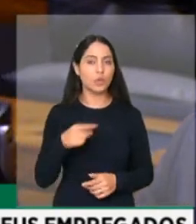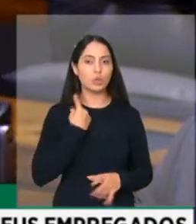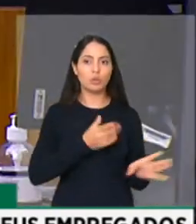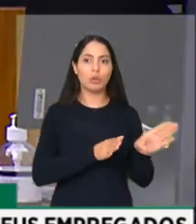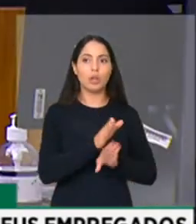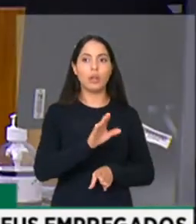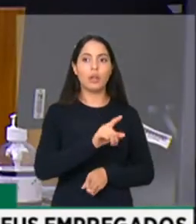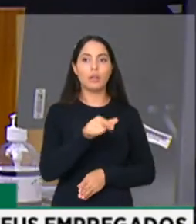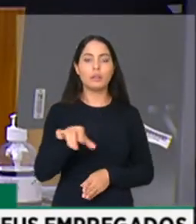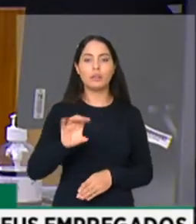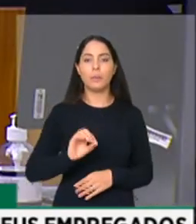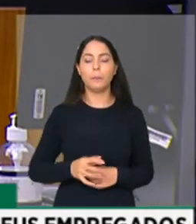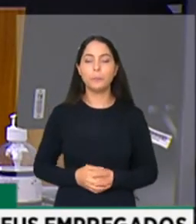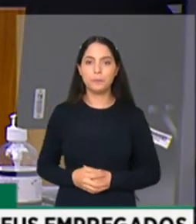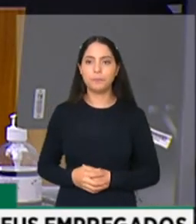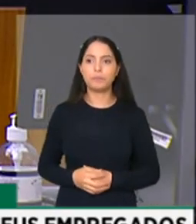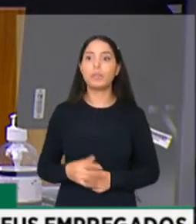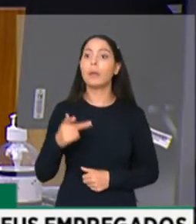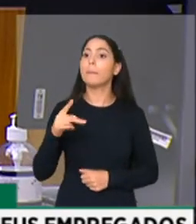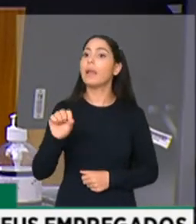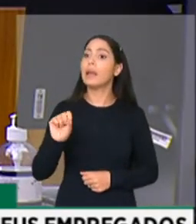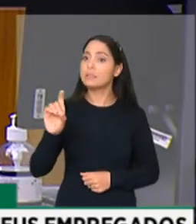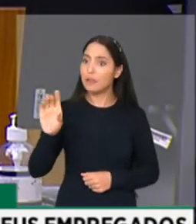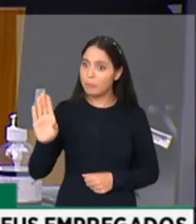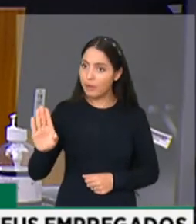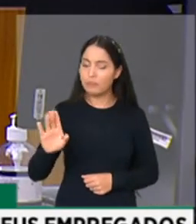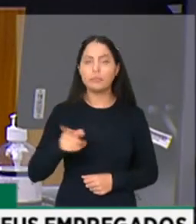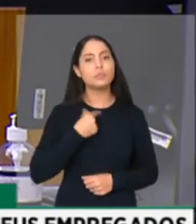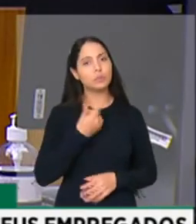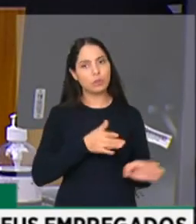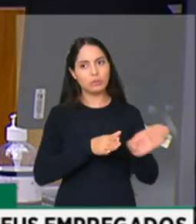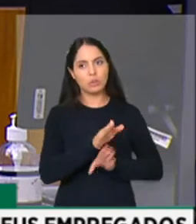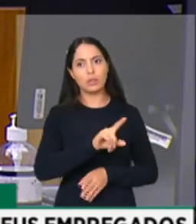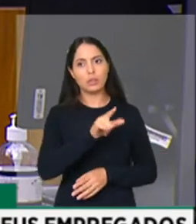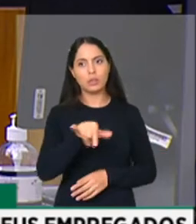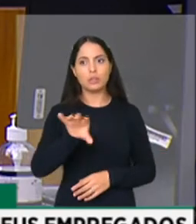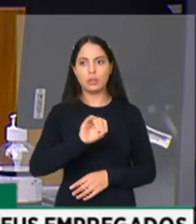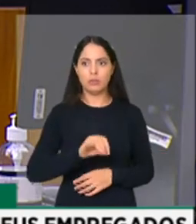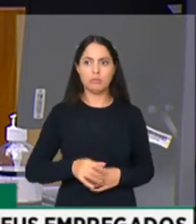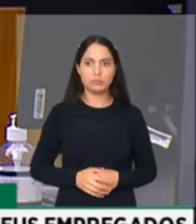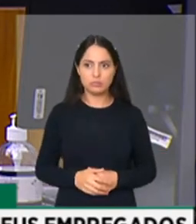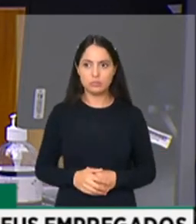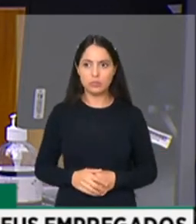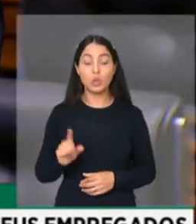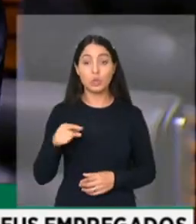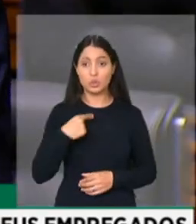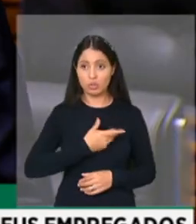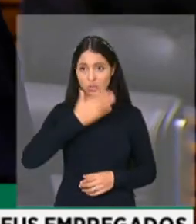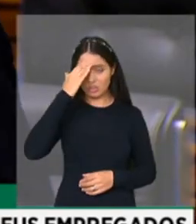ORIENTA O PSDB? -- [DEPUTADO]: PSDB É NÃO, SENHOR PRESIDENTE, AO DESTAQUE PORQUE... ENTENDEMOS QUE VAI TER UM IMPACTO MUITO GRANDÃO SISTEMA S. ENTÃO,